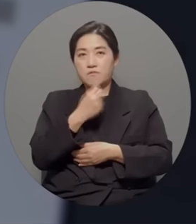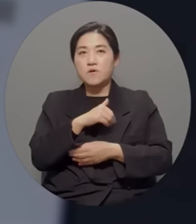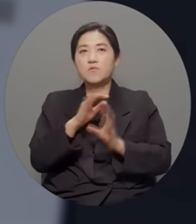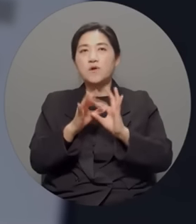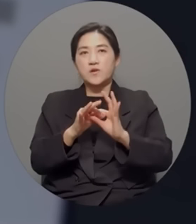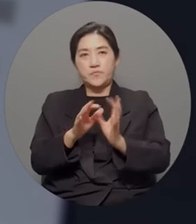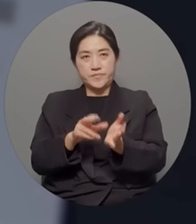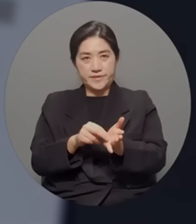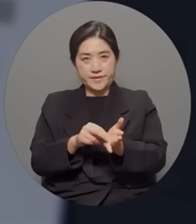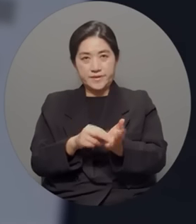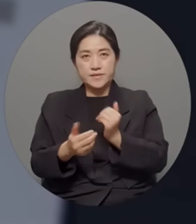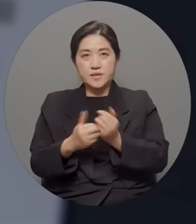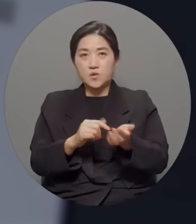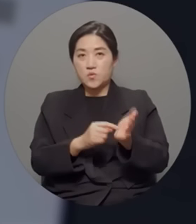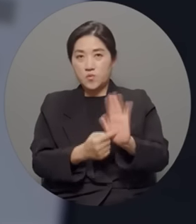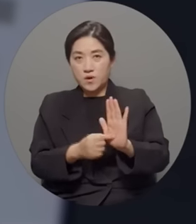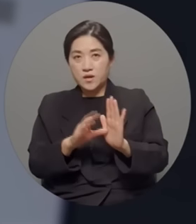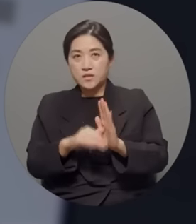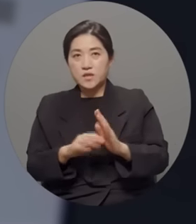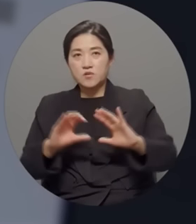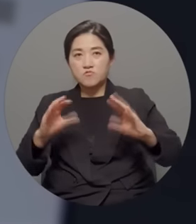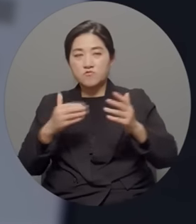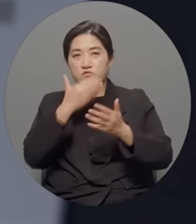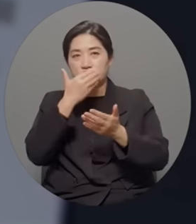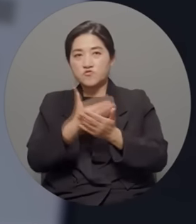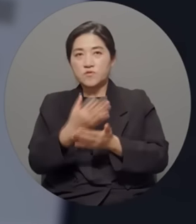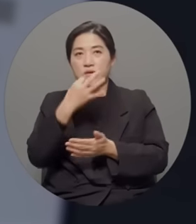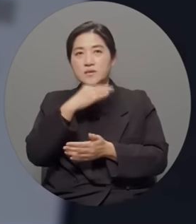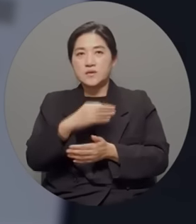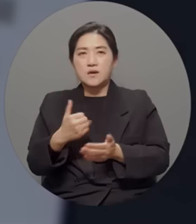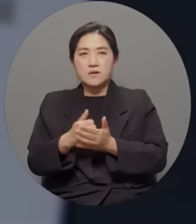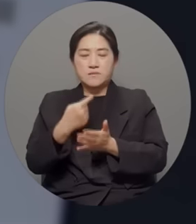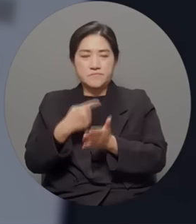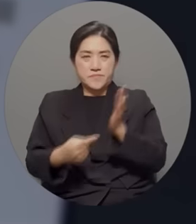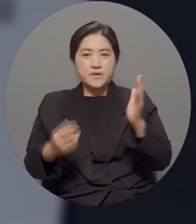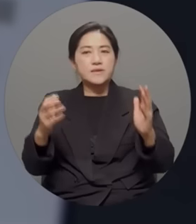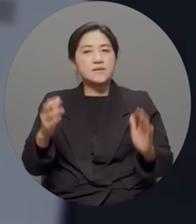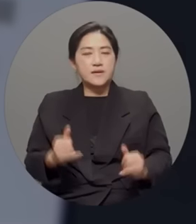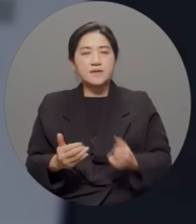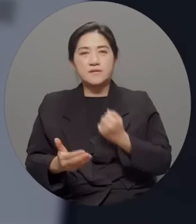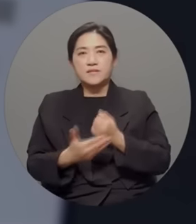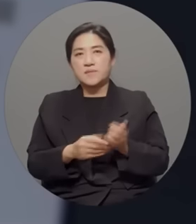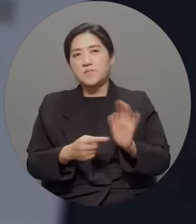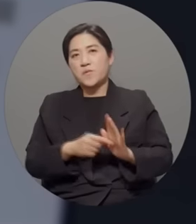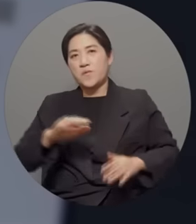국가 안전 보장 등에 관한 사항으로서 공개될 경우 국가의 중대한 이익을 현저히